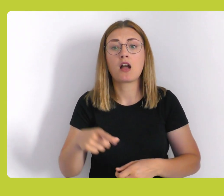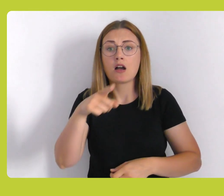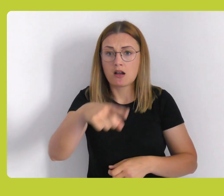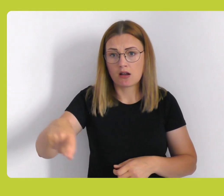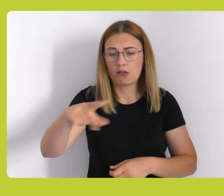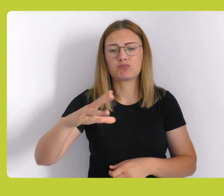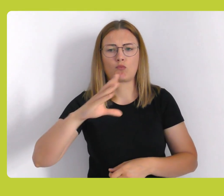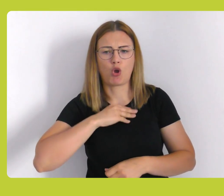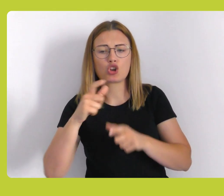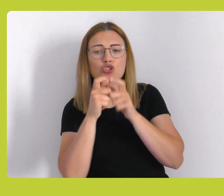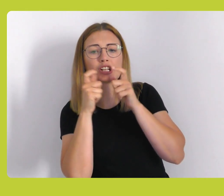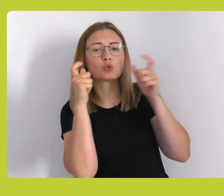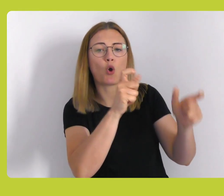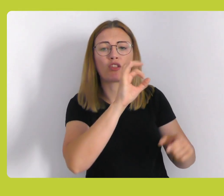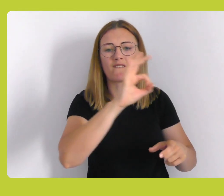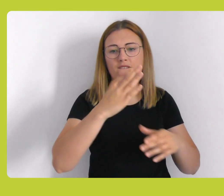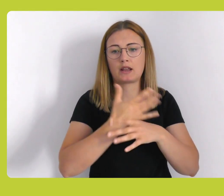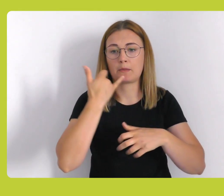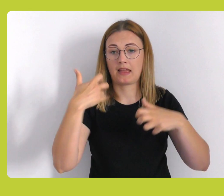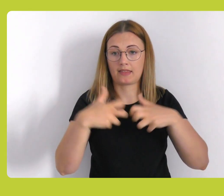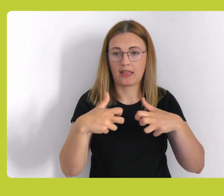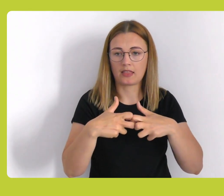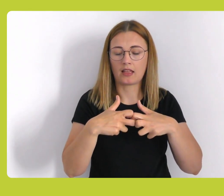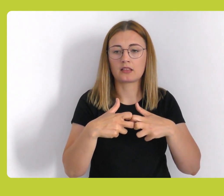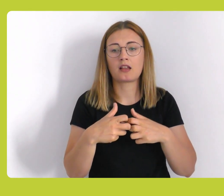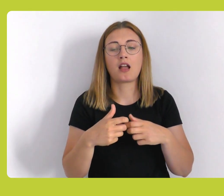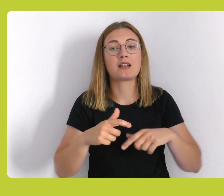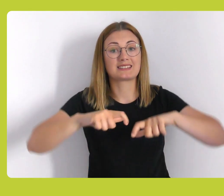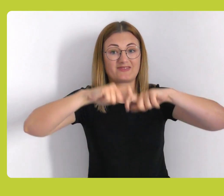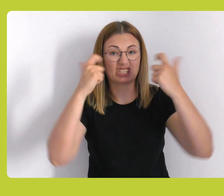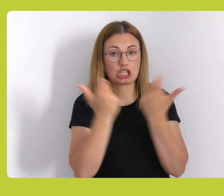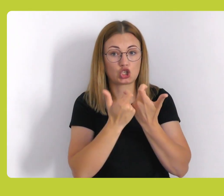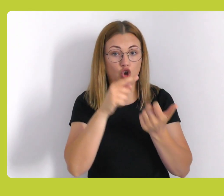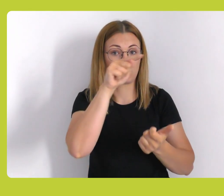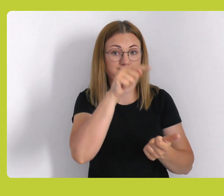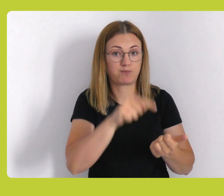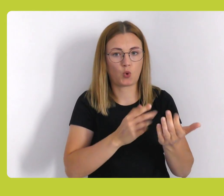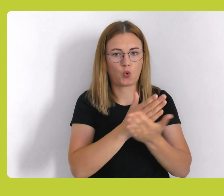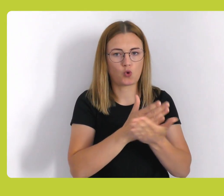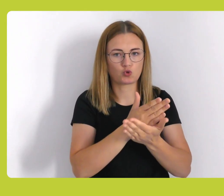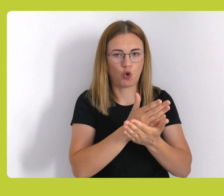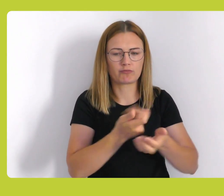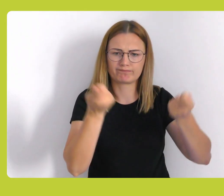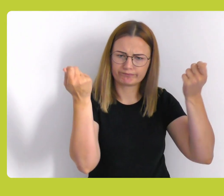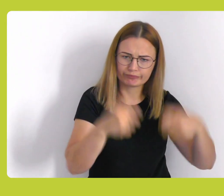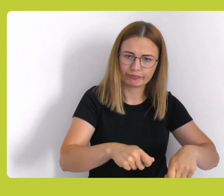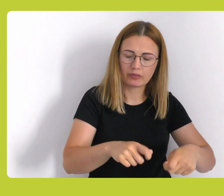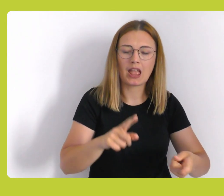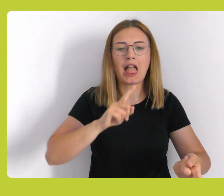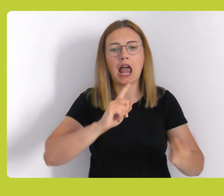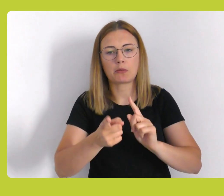Możesz wybrać całkowitą blokadę takich usług.